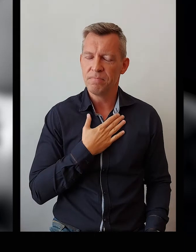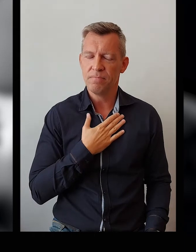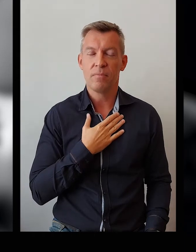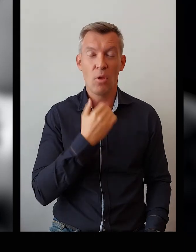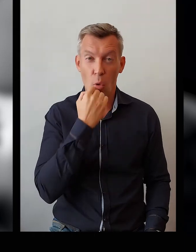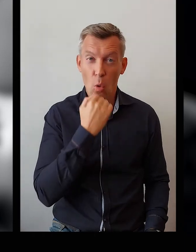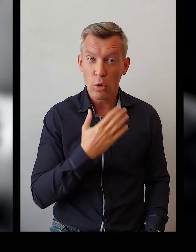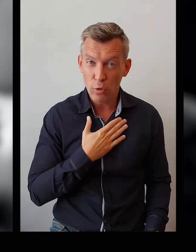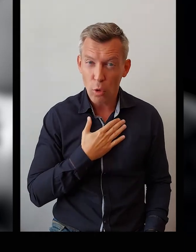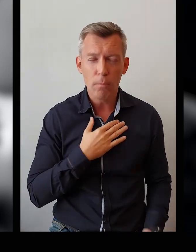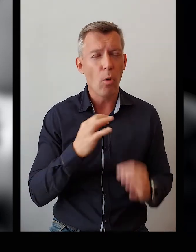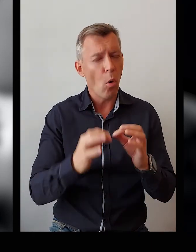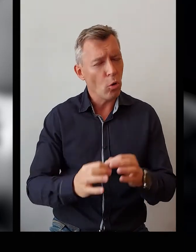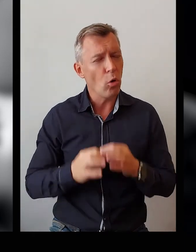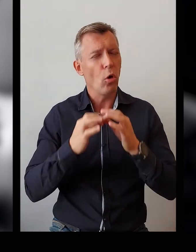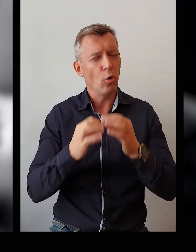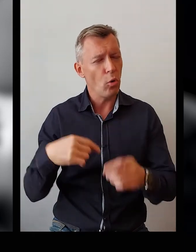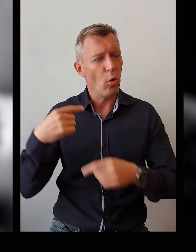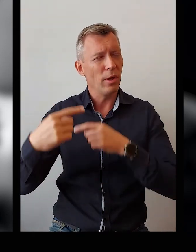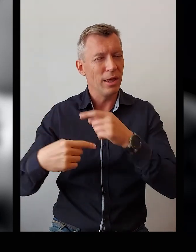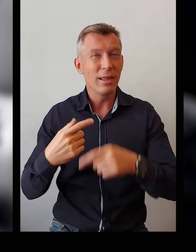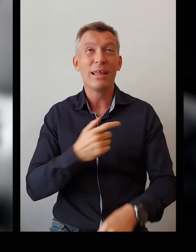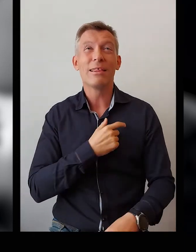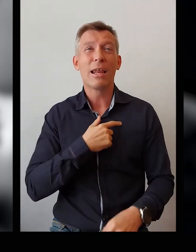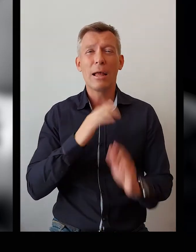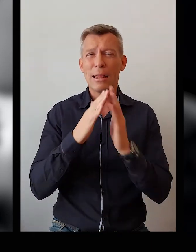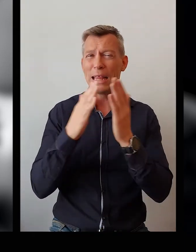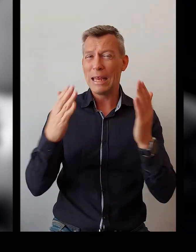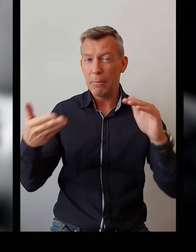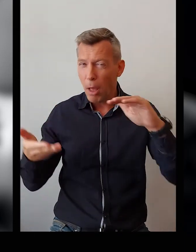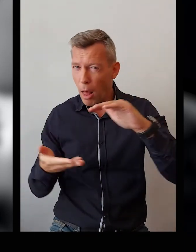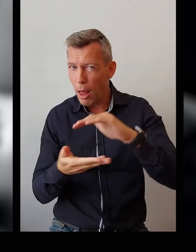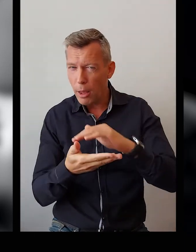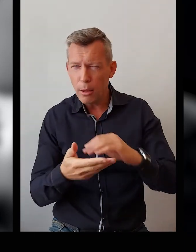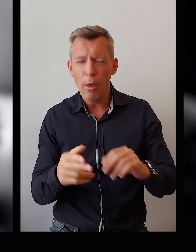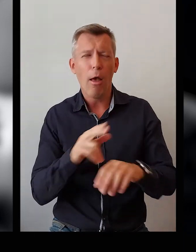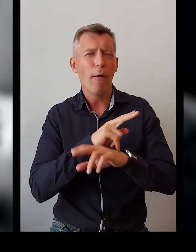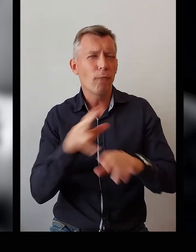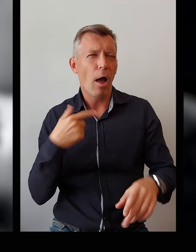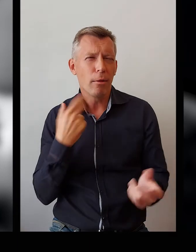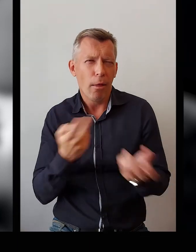Őrzöm, örökkön-örökké, a szerelem térképei alatt vad portyázásokat.